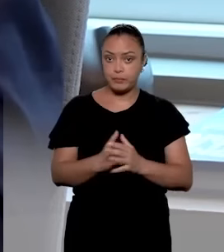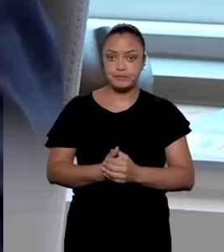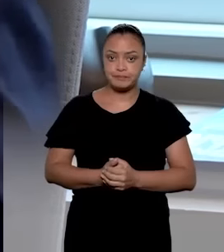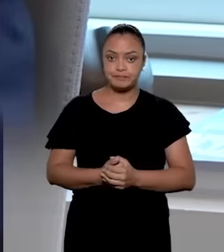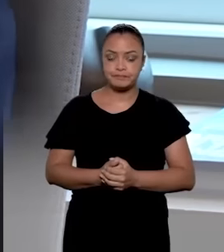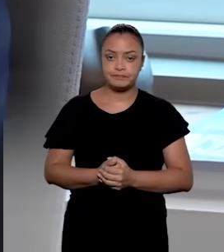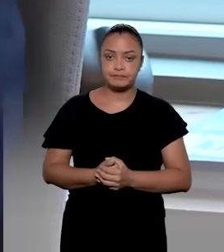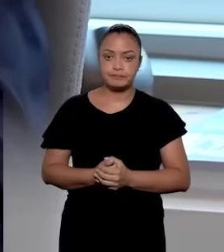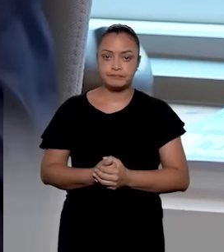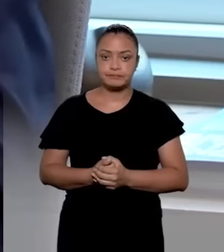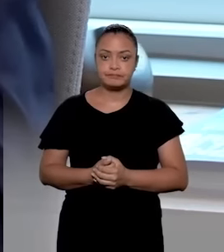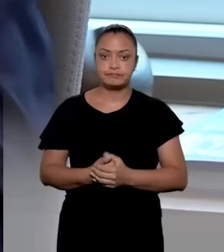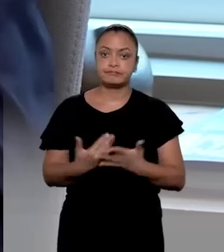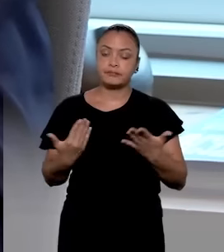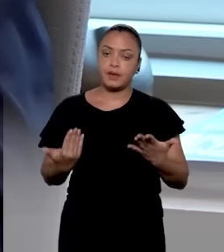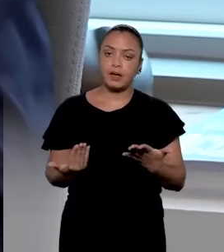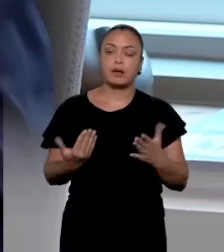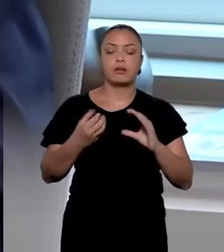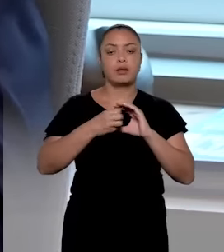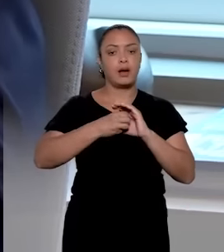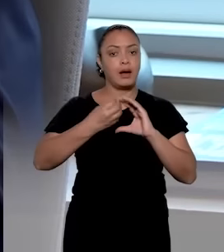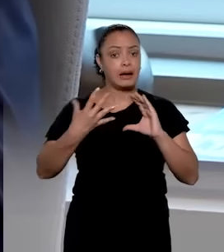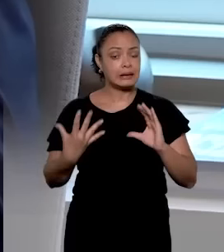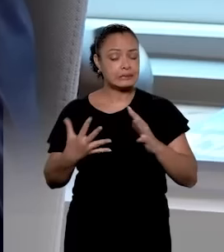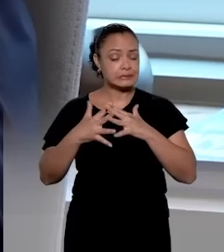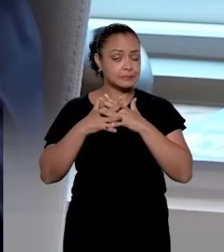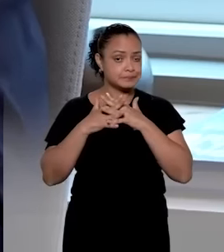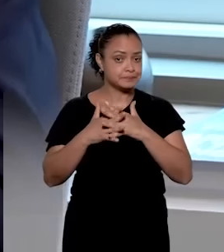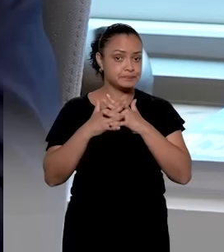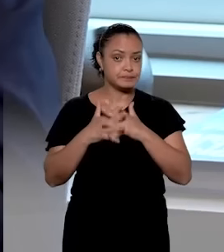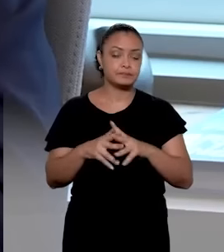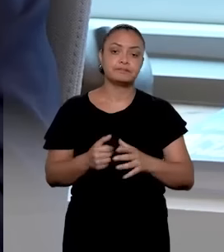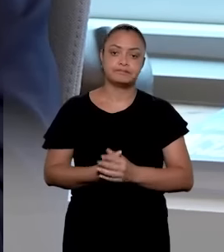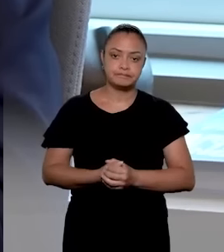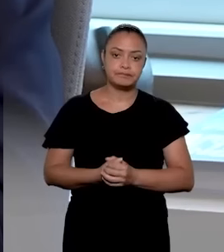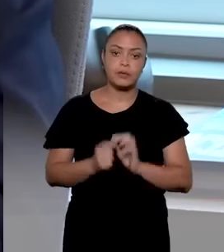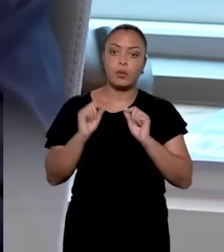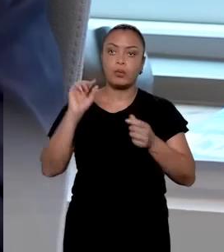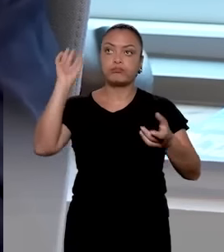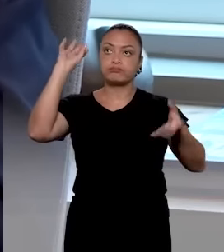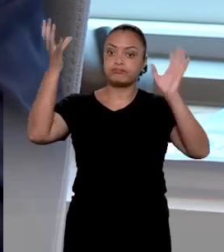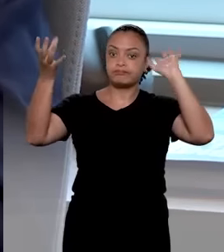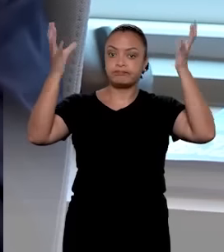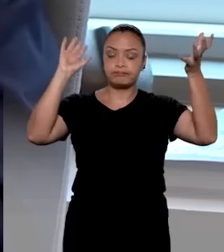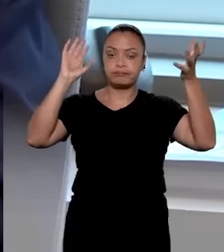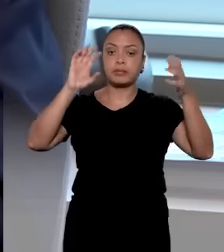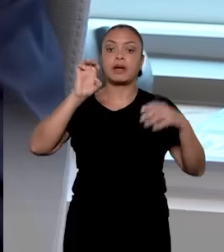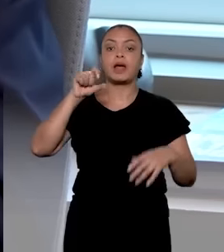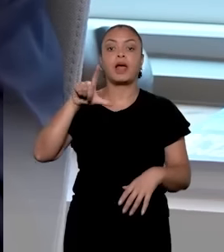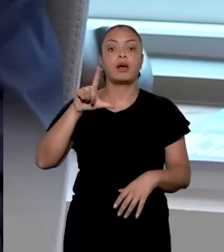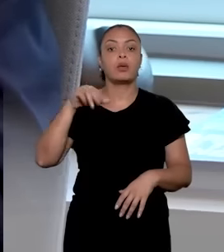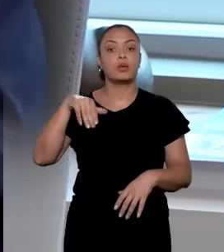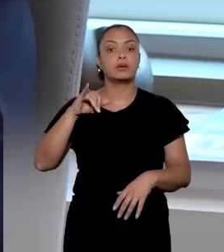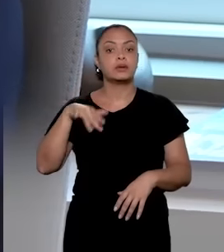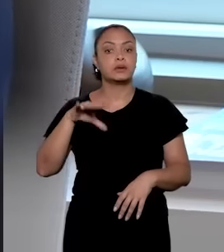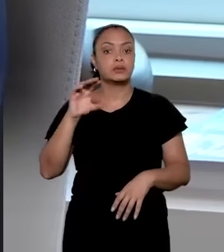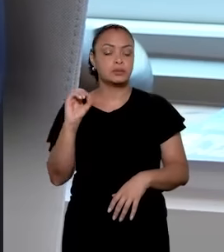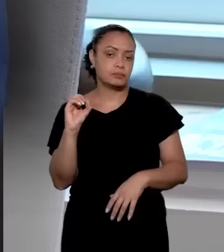Rural com uma característica complicadora: El Niño. O El Niño está chegando, não sabemos qual